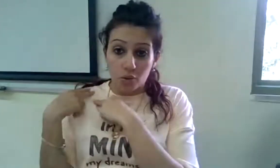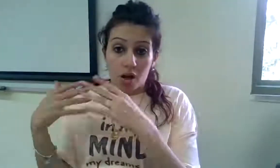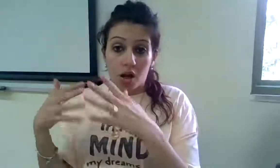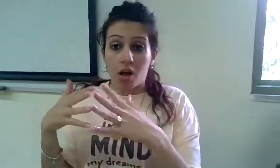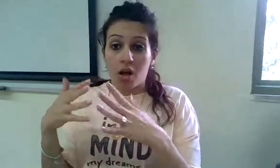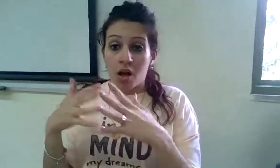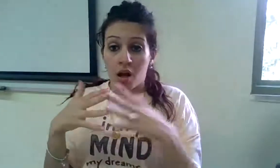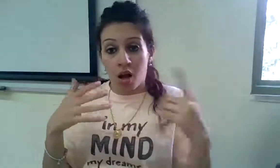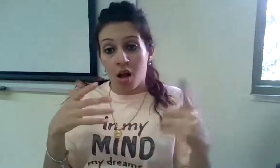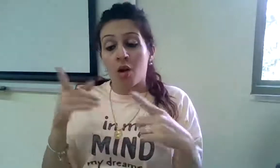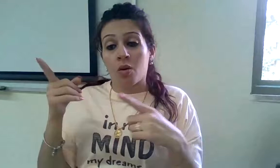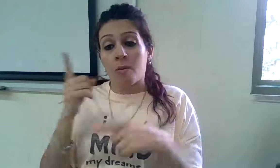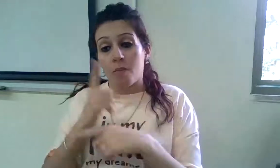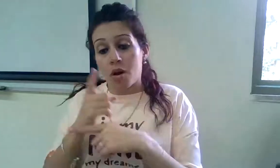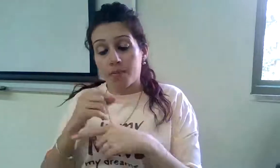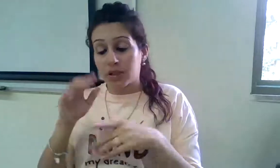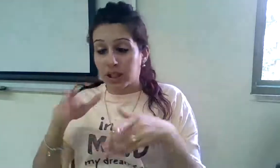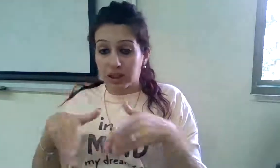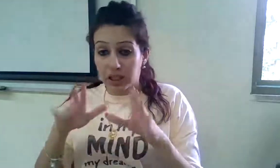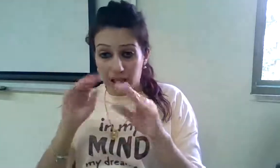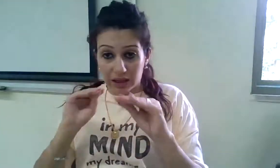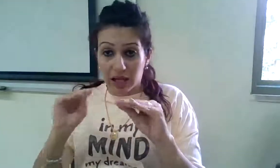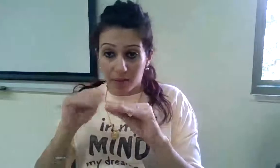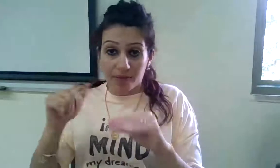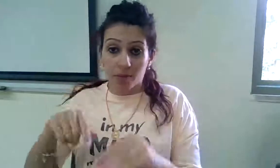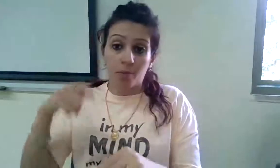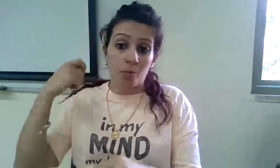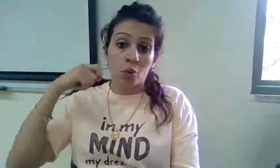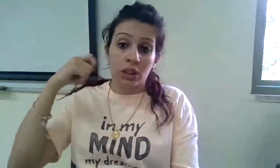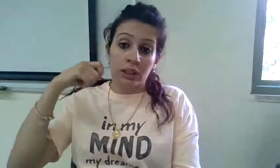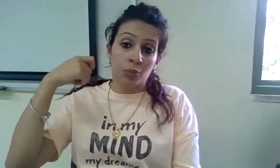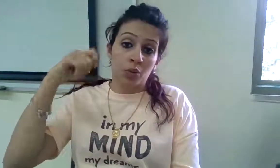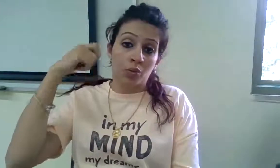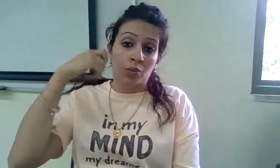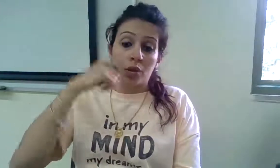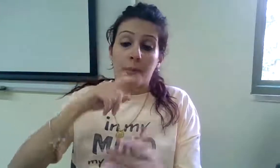وبأنهم مسولون عن تعليم أبنائهم ولذلك يجب عليهم المشاركة في ذلك.